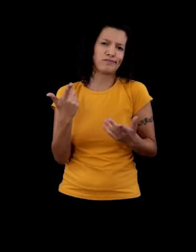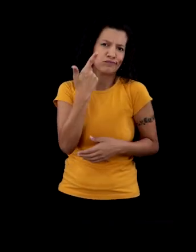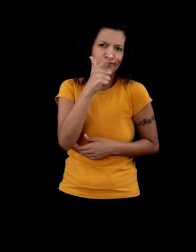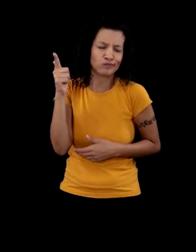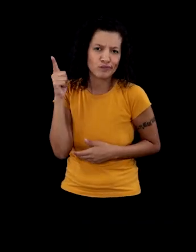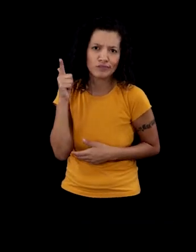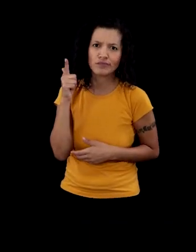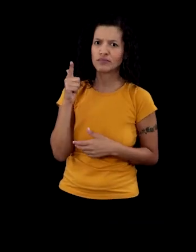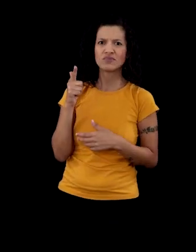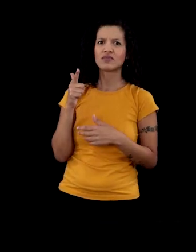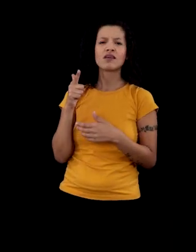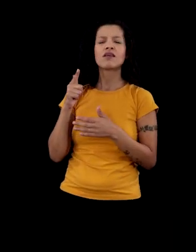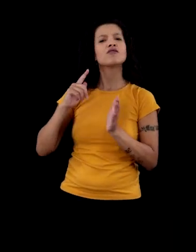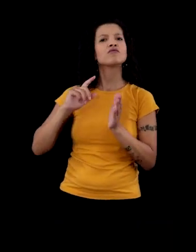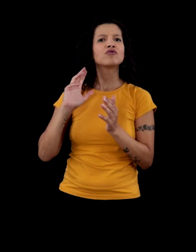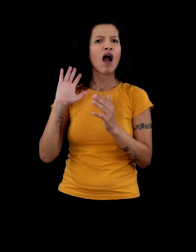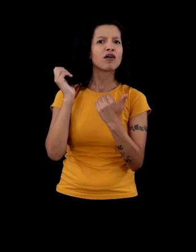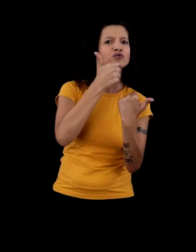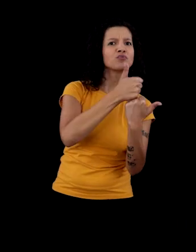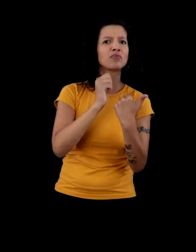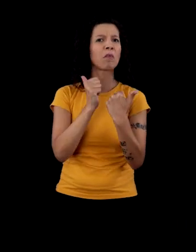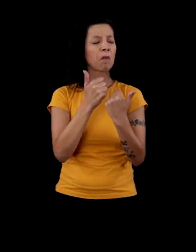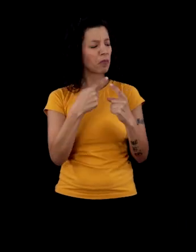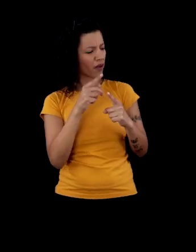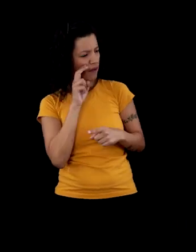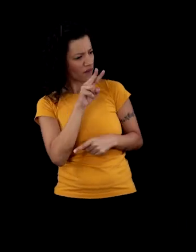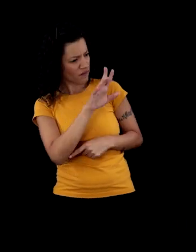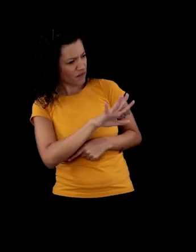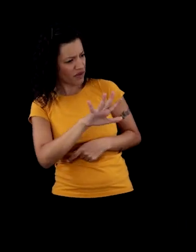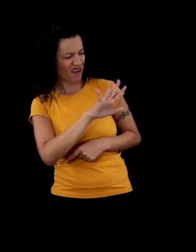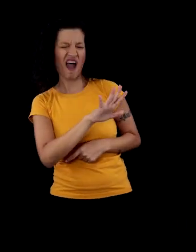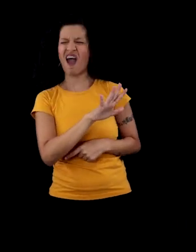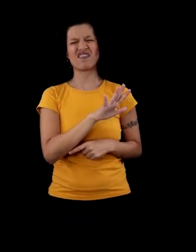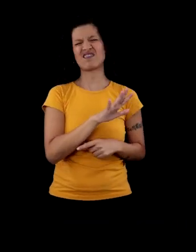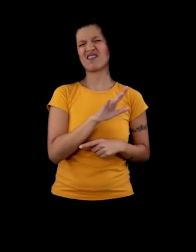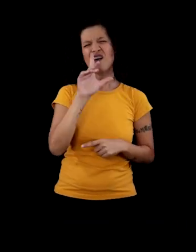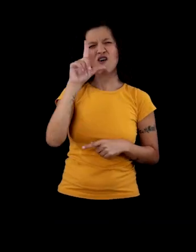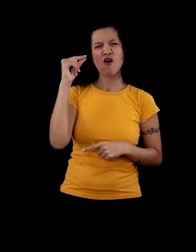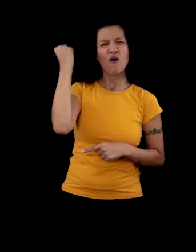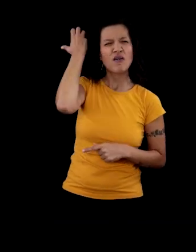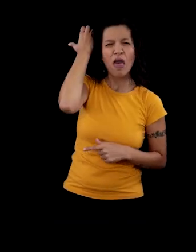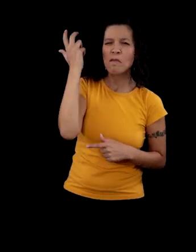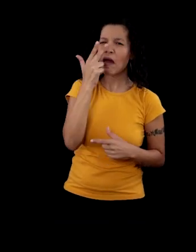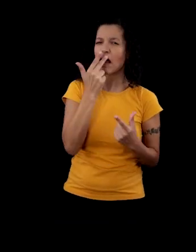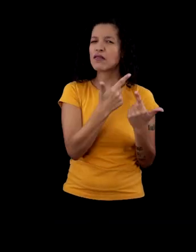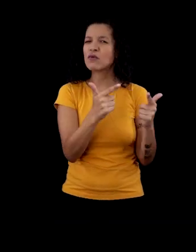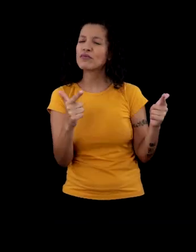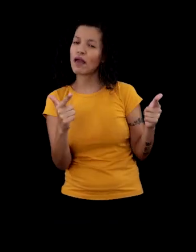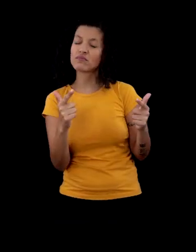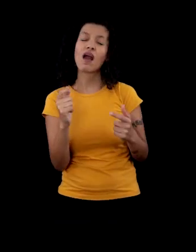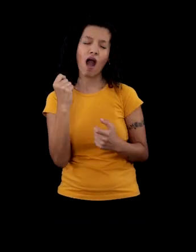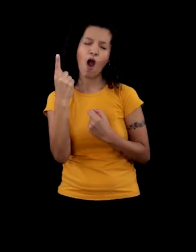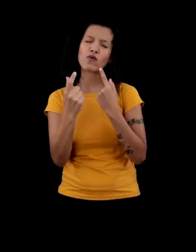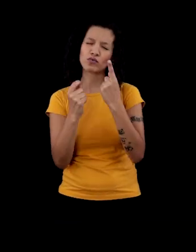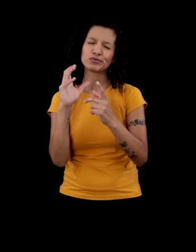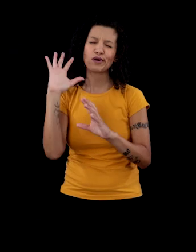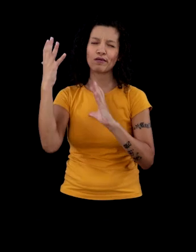por conta de falta de empenho mesmo, não viam o que a gente via e o que aconteceu.